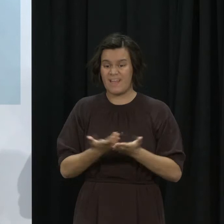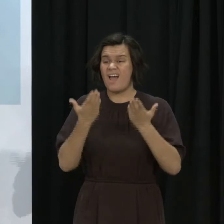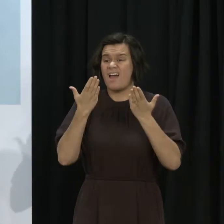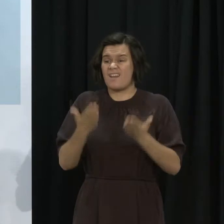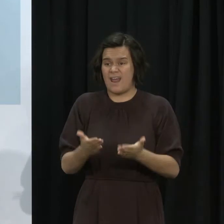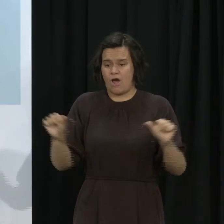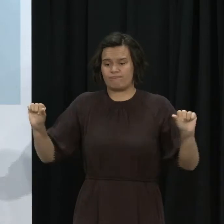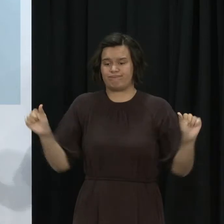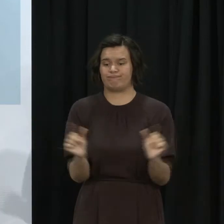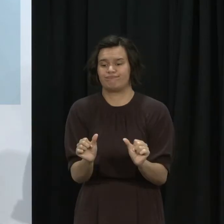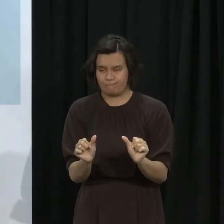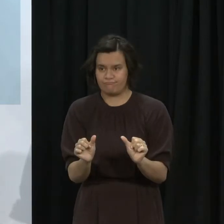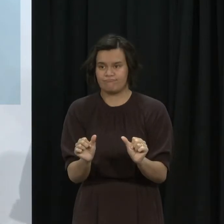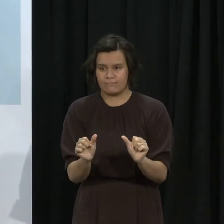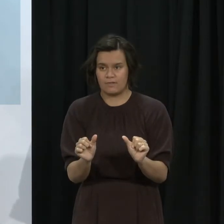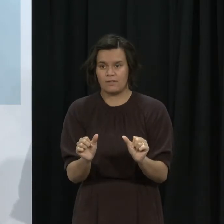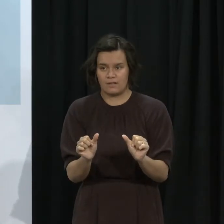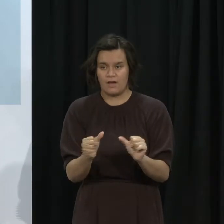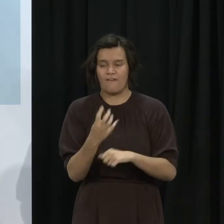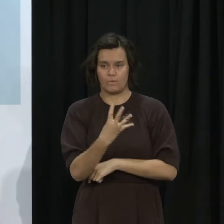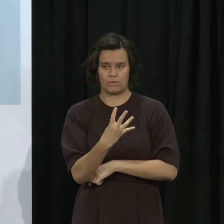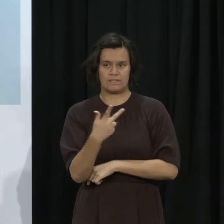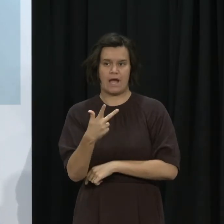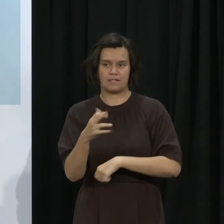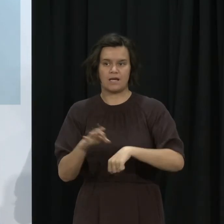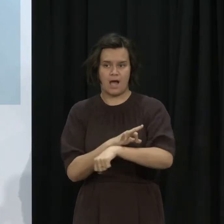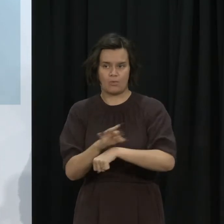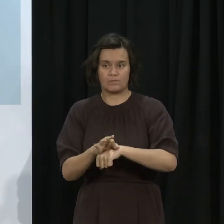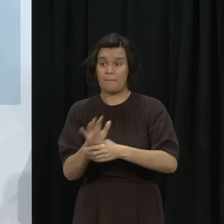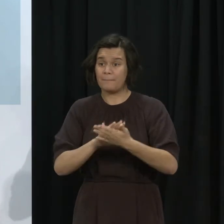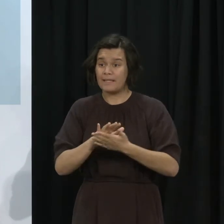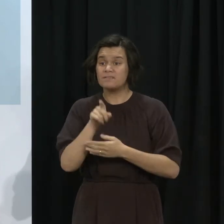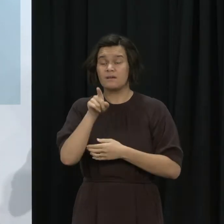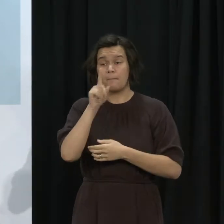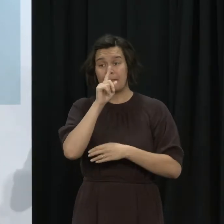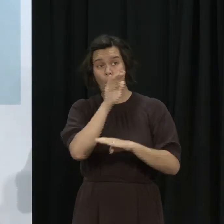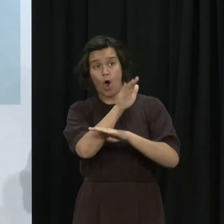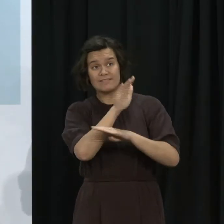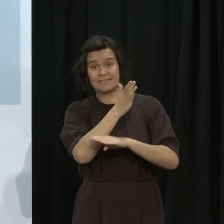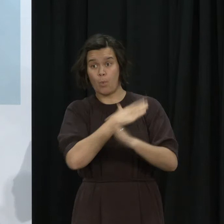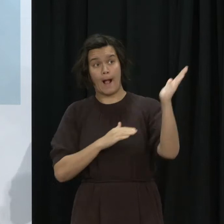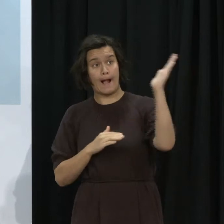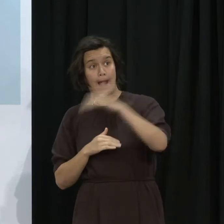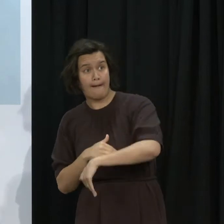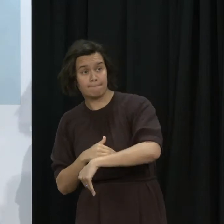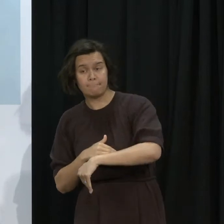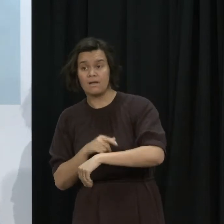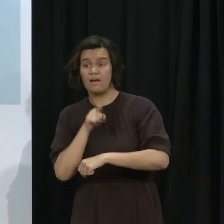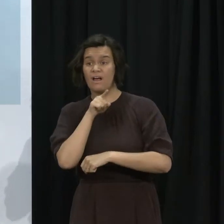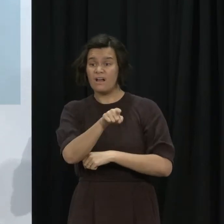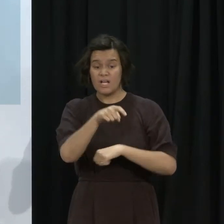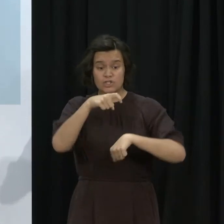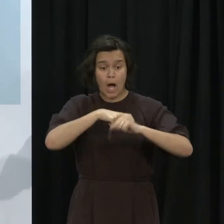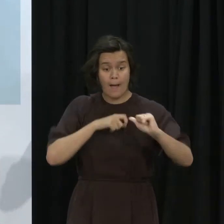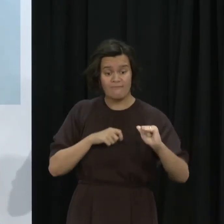pupuri i te whakamatautau tohe tohenga ka heke mai i te 72 haora i mua i te wehenga atu ki te 48 haora i mua i te wehenga atu. I te wa i whakaurua e